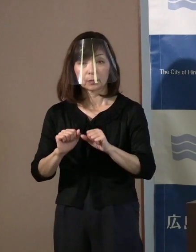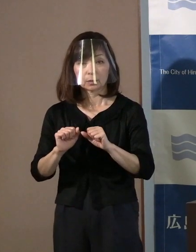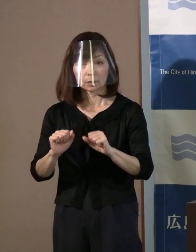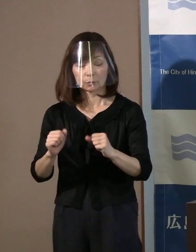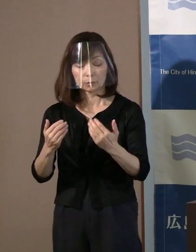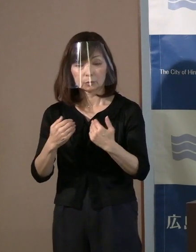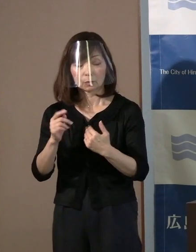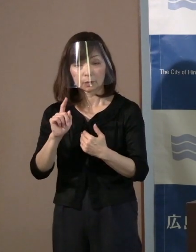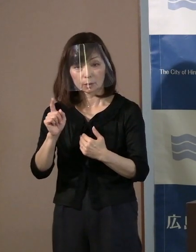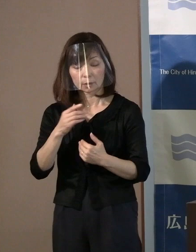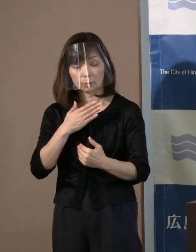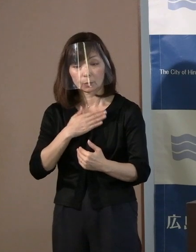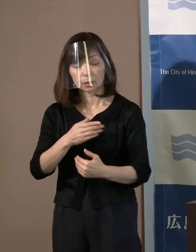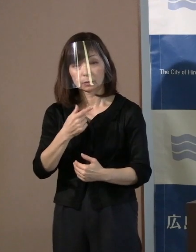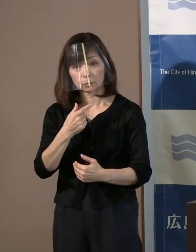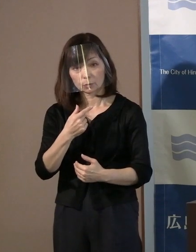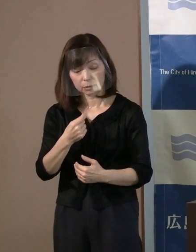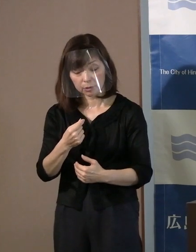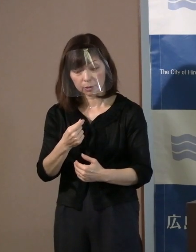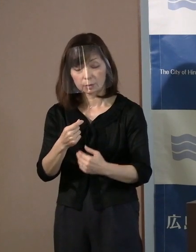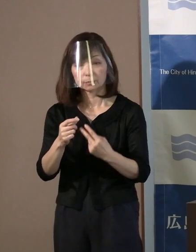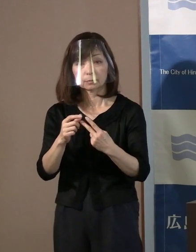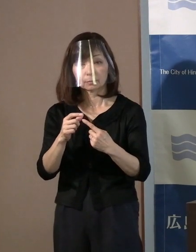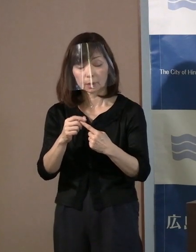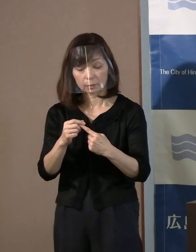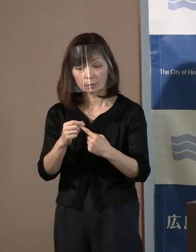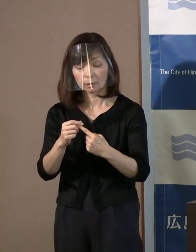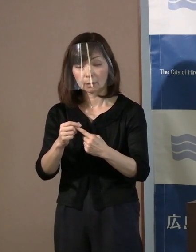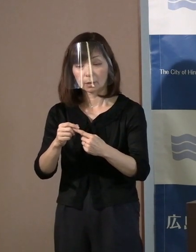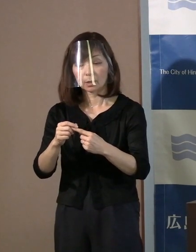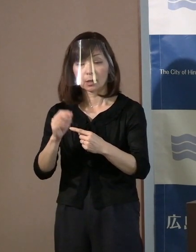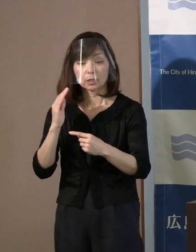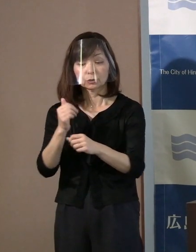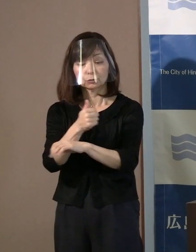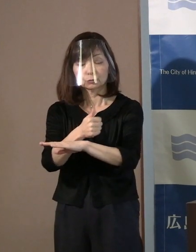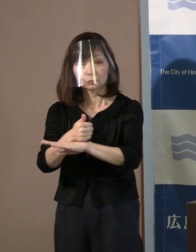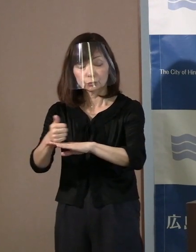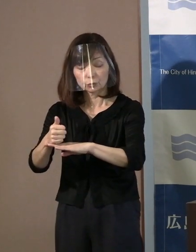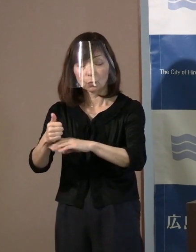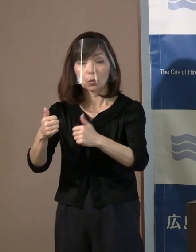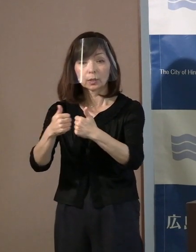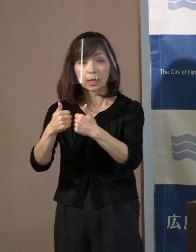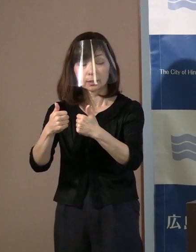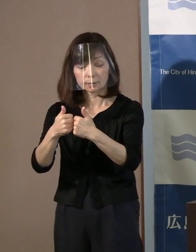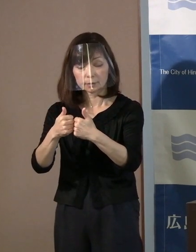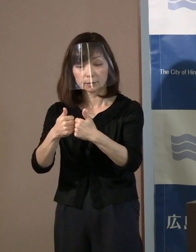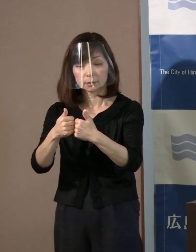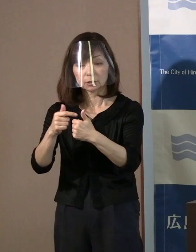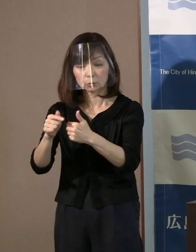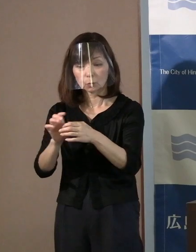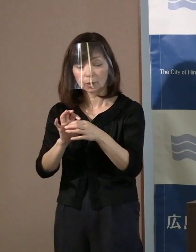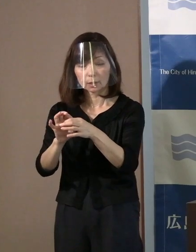そして､あとは平和首長会議との絡み方を どう考えているかということも